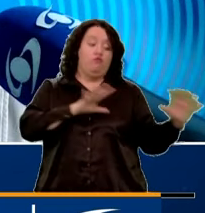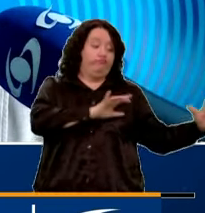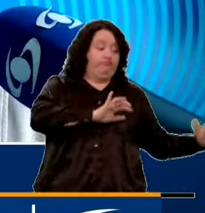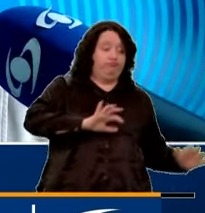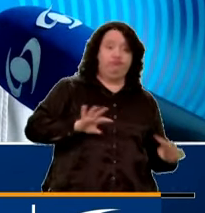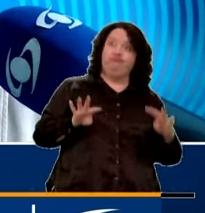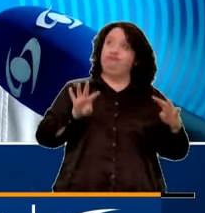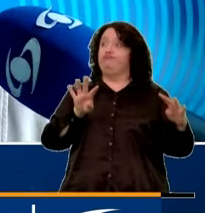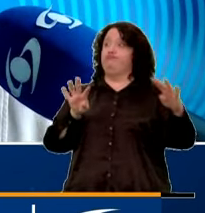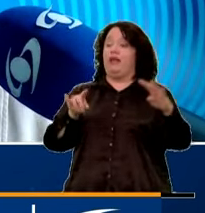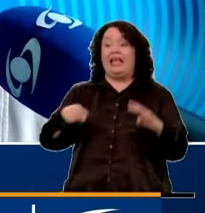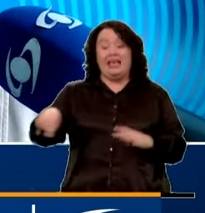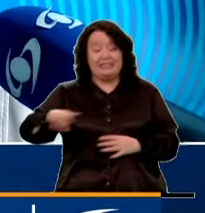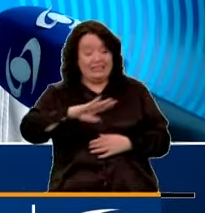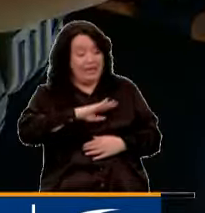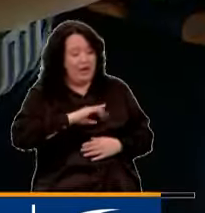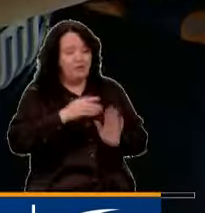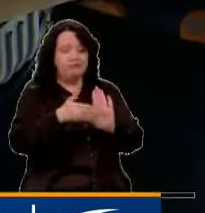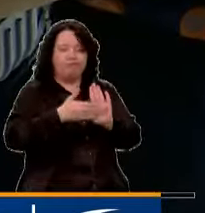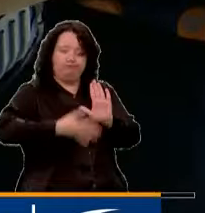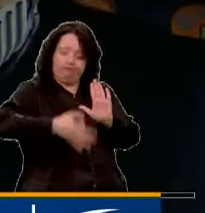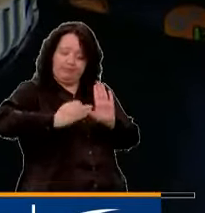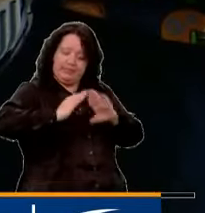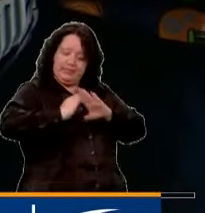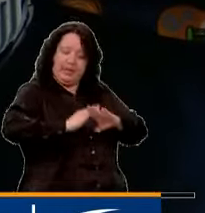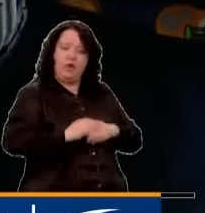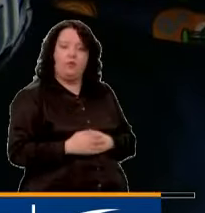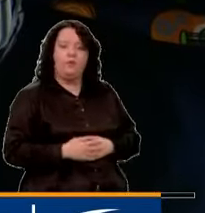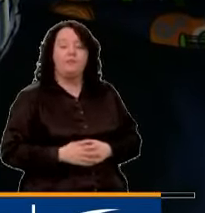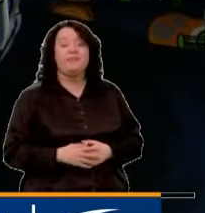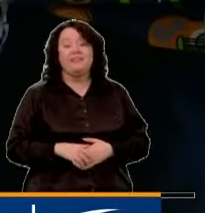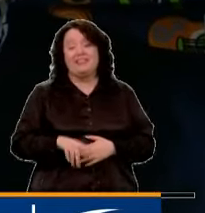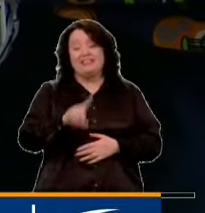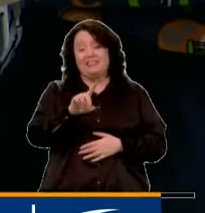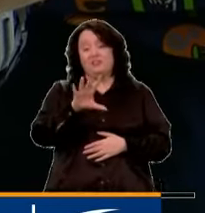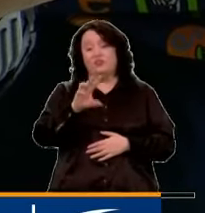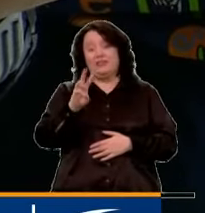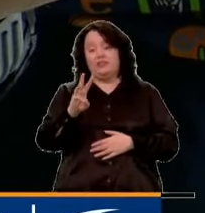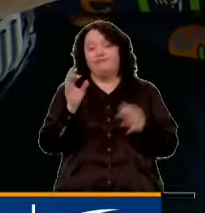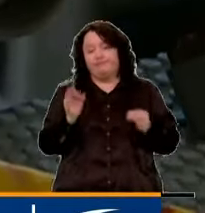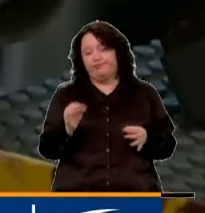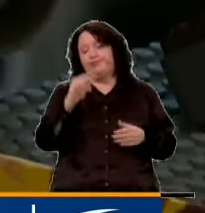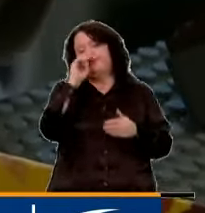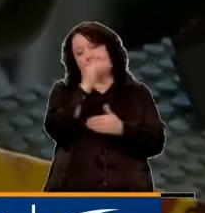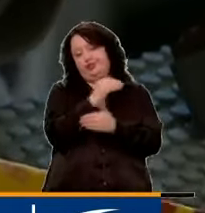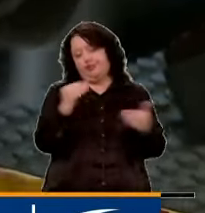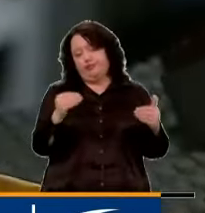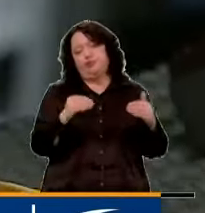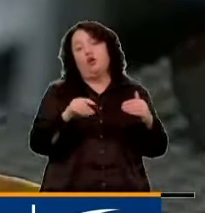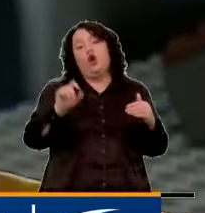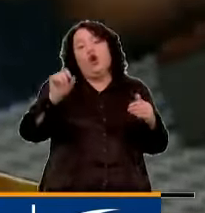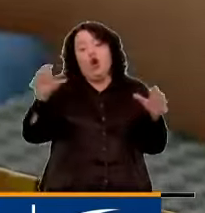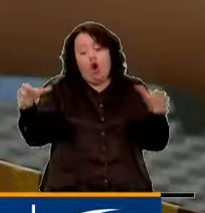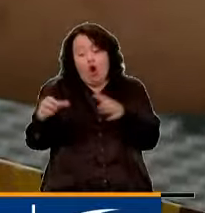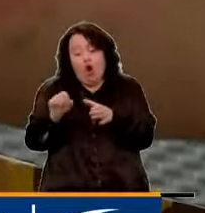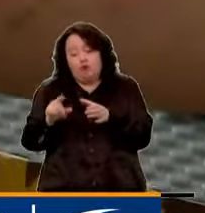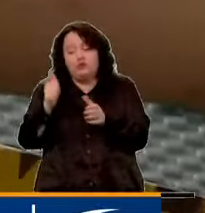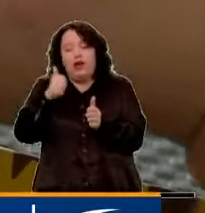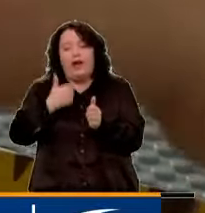municipales quienes no tienen la prohibición y que como parte de sus fiestas patronales de final de año, incluyen el uso de la